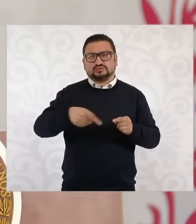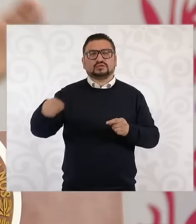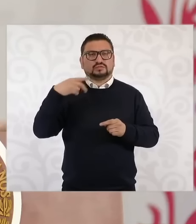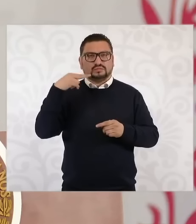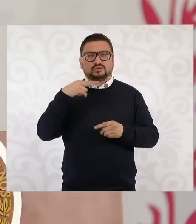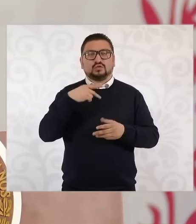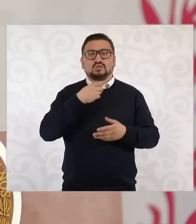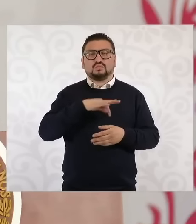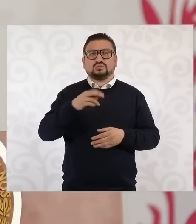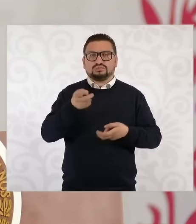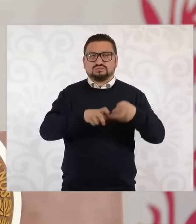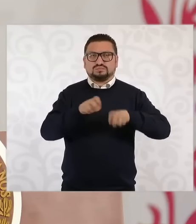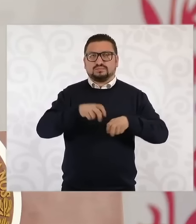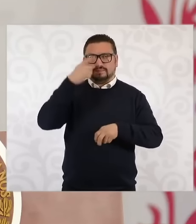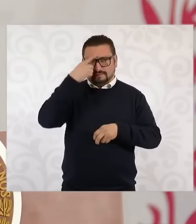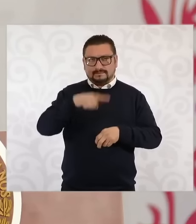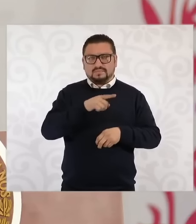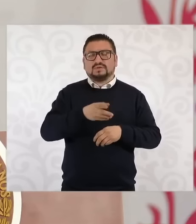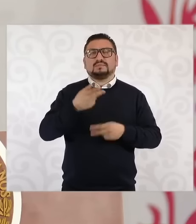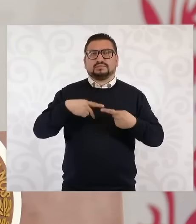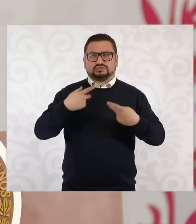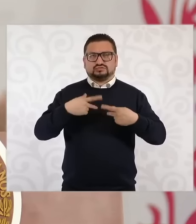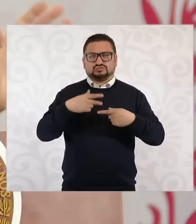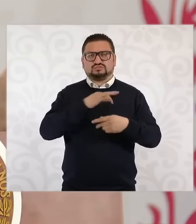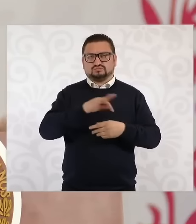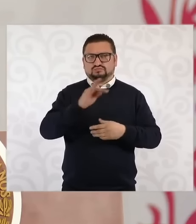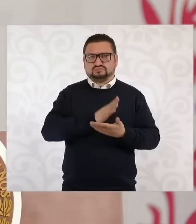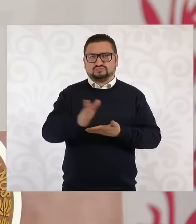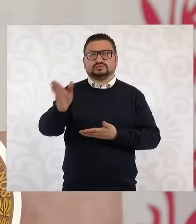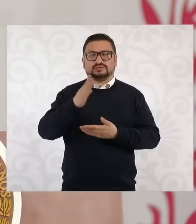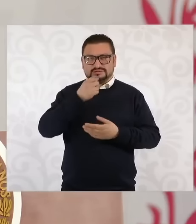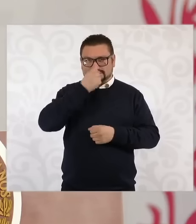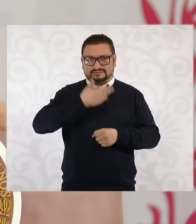de los planteamientos que hice en campaña. Eh, lo está analizando la Secretaría de Marina,